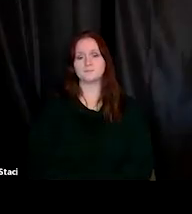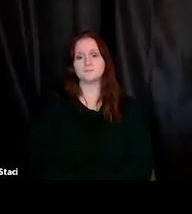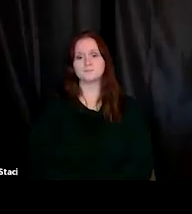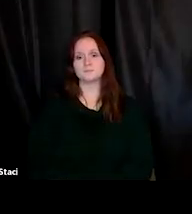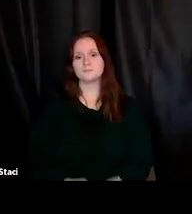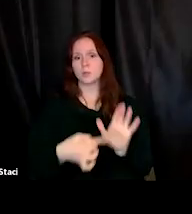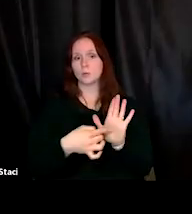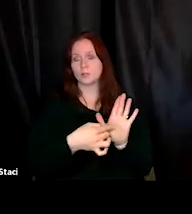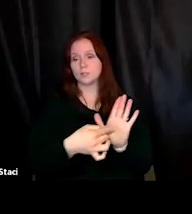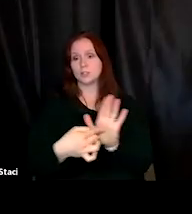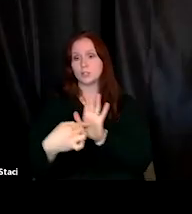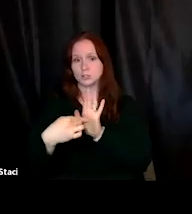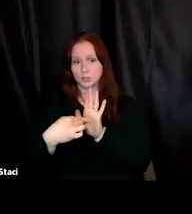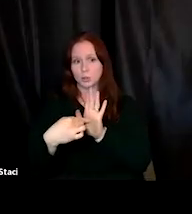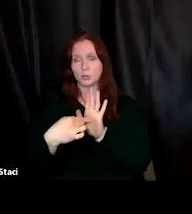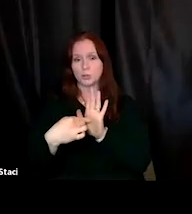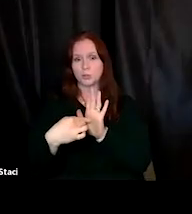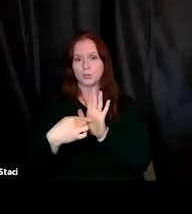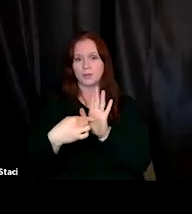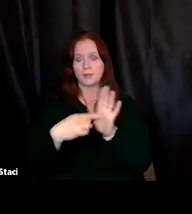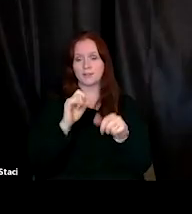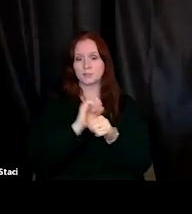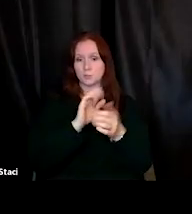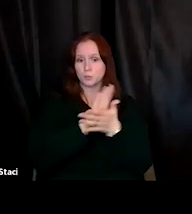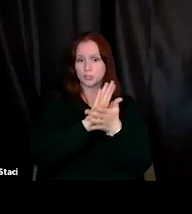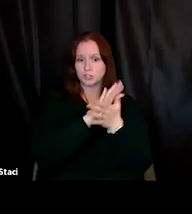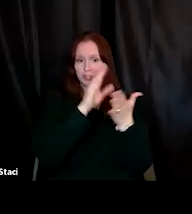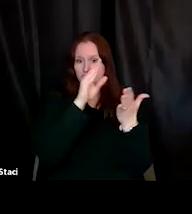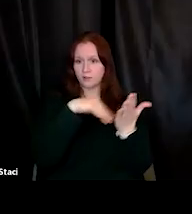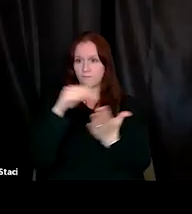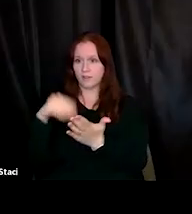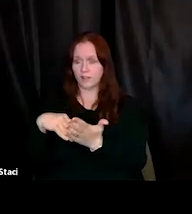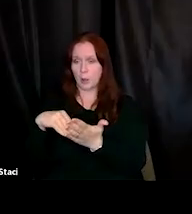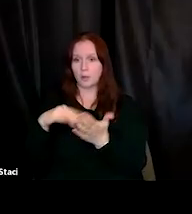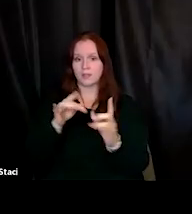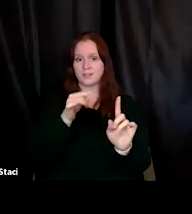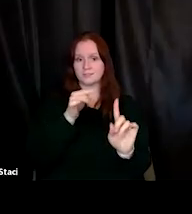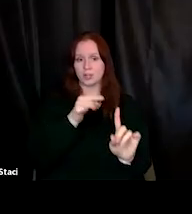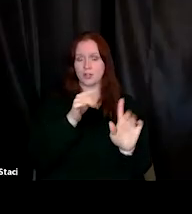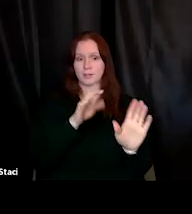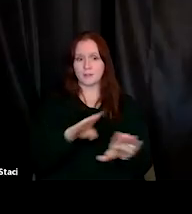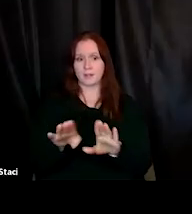es que incluyen enlaces activos para que puedan acceder al recurso, profundizar un poco más,